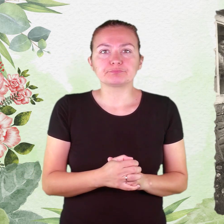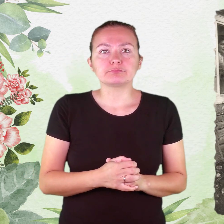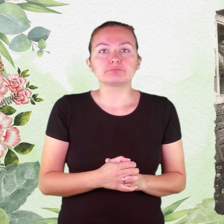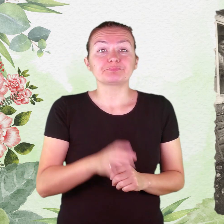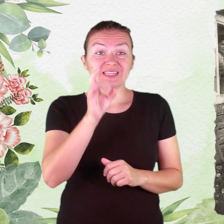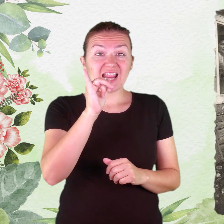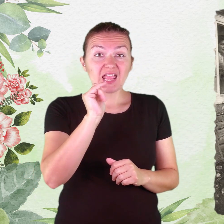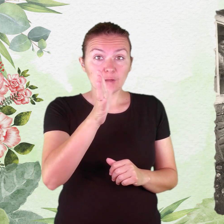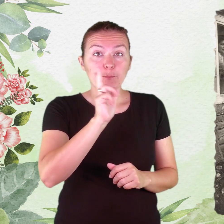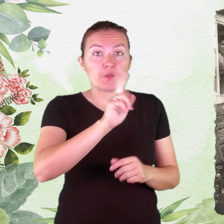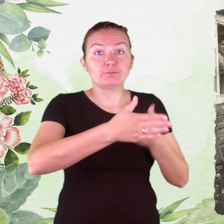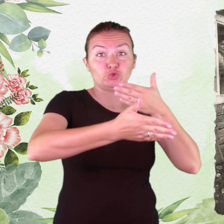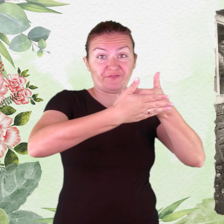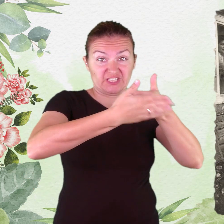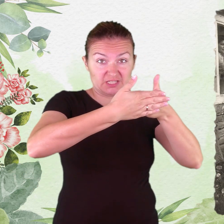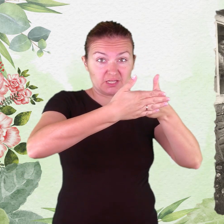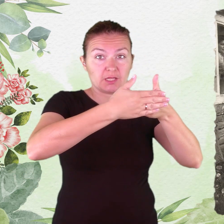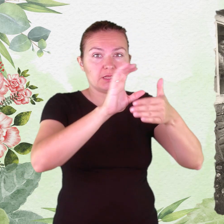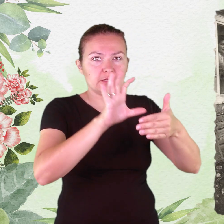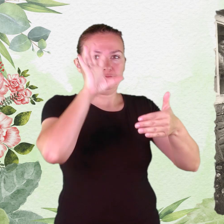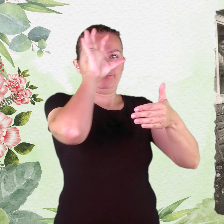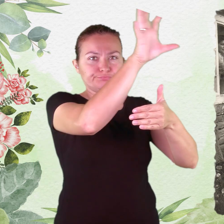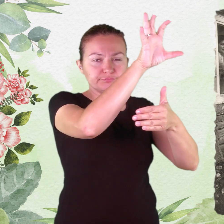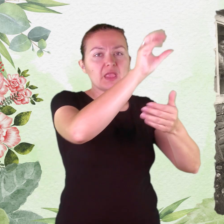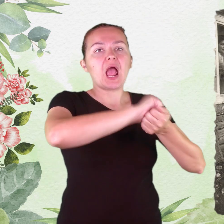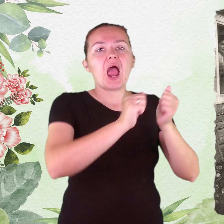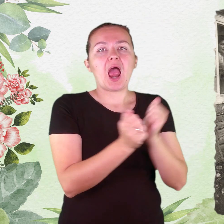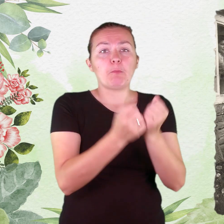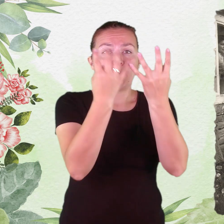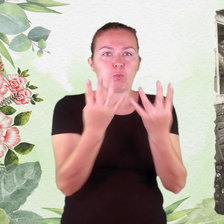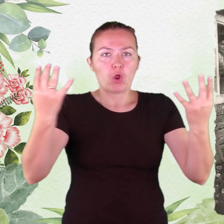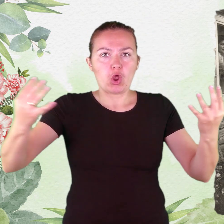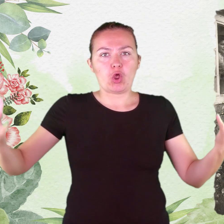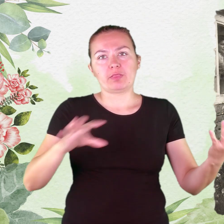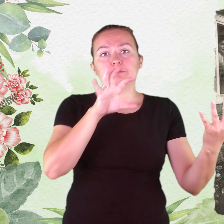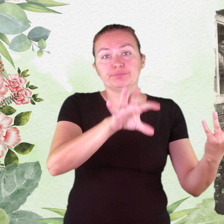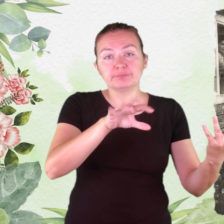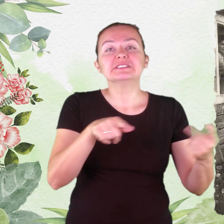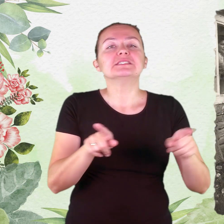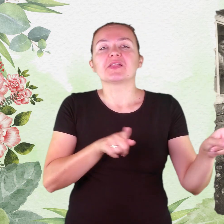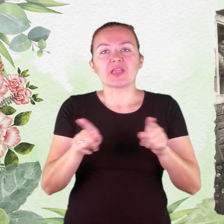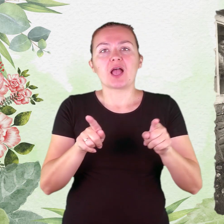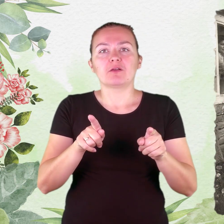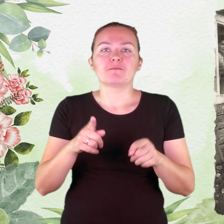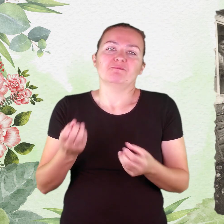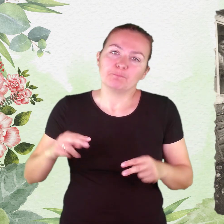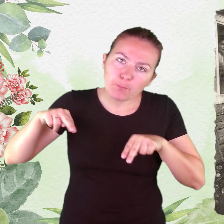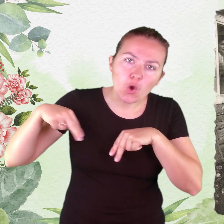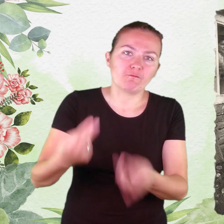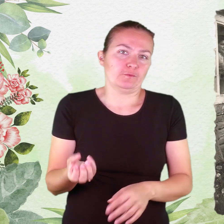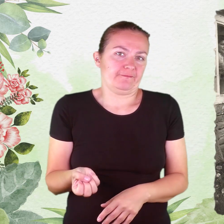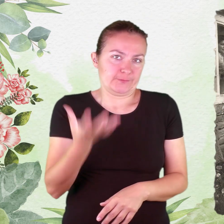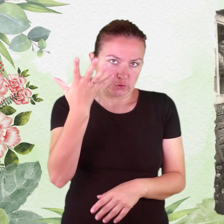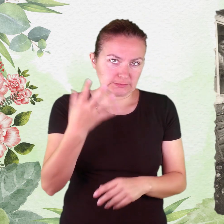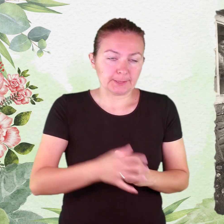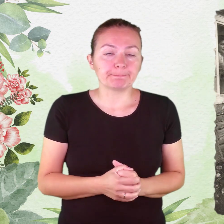Gaik wtykano nad drzwiami domu lub w płocie zagrody, co oznaczało powracającą wiosnę.